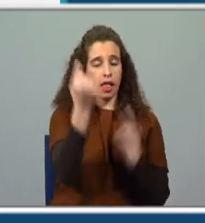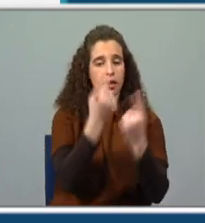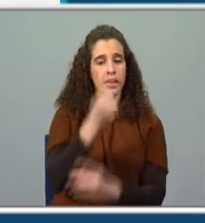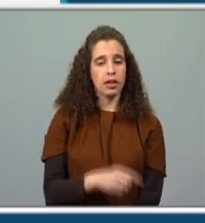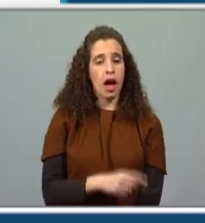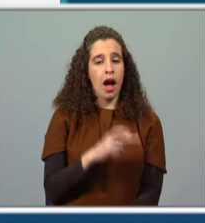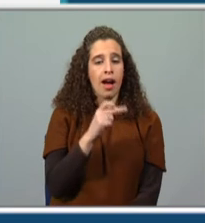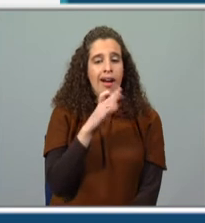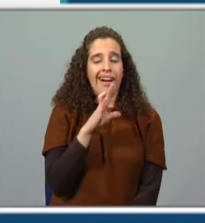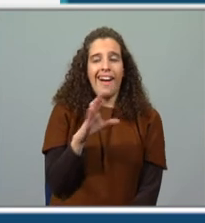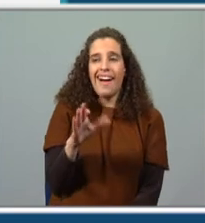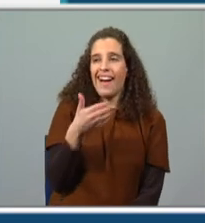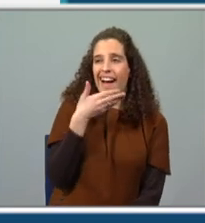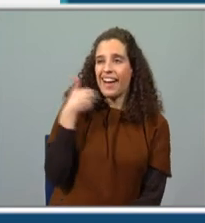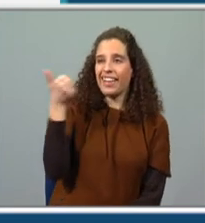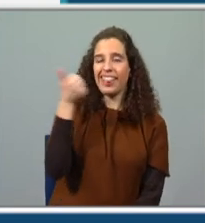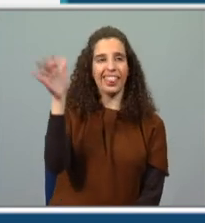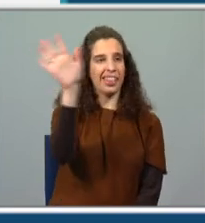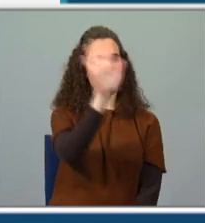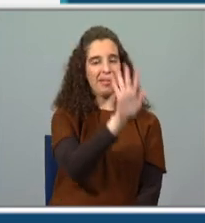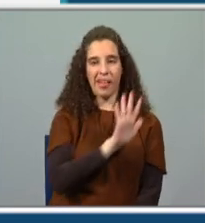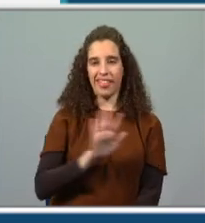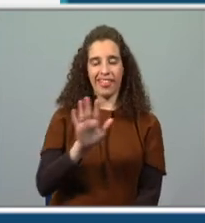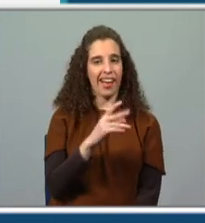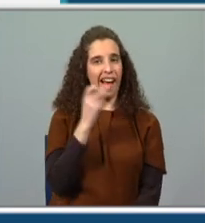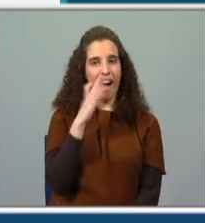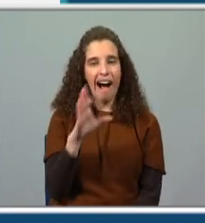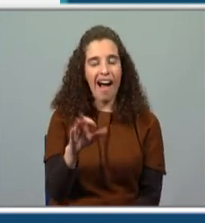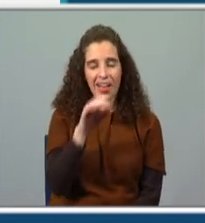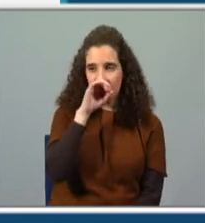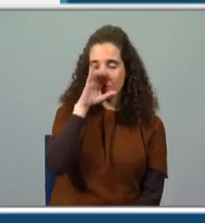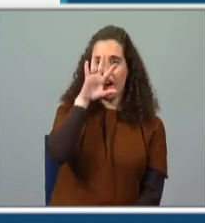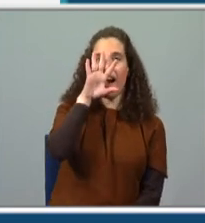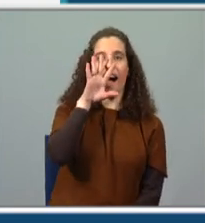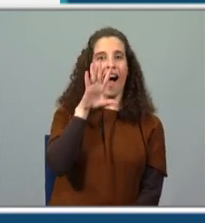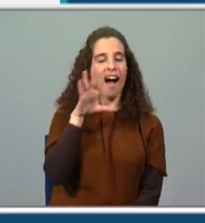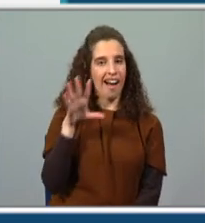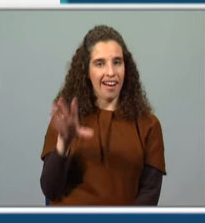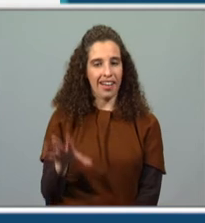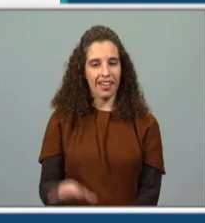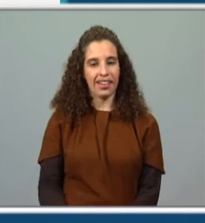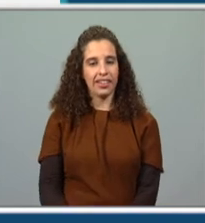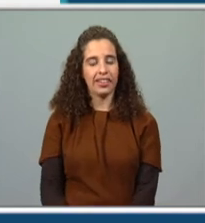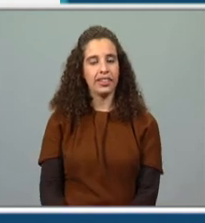Ah que linda paisagem aqui admiração dos espanto 哦，這裡的風景多麼美麗驚嘆的欽佩